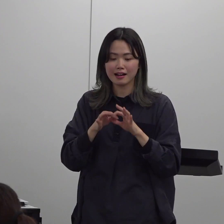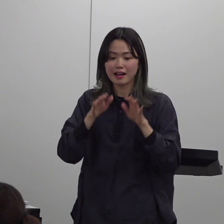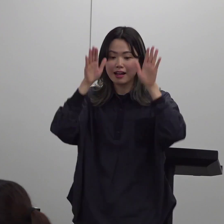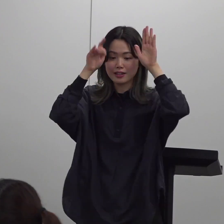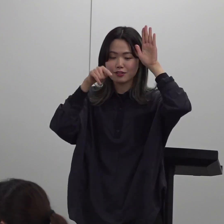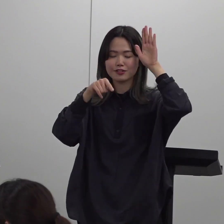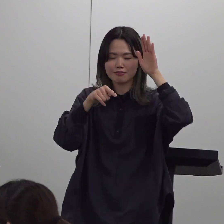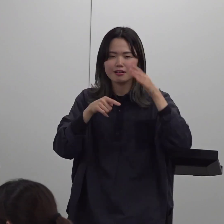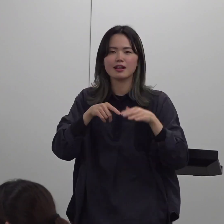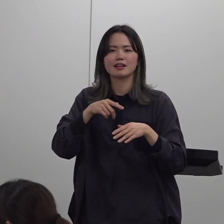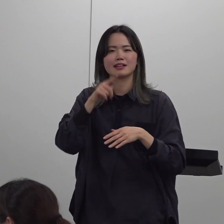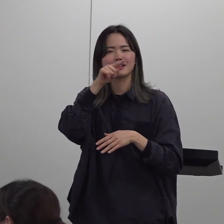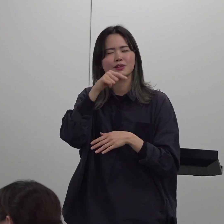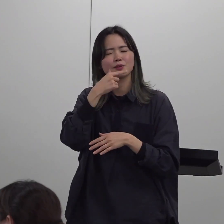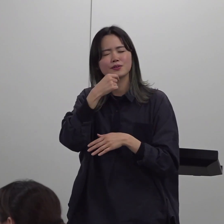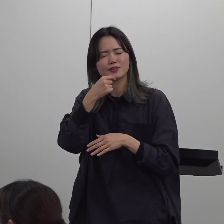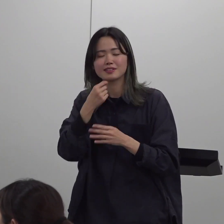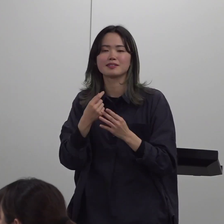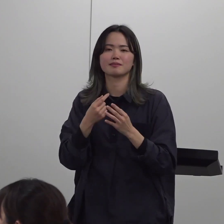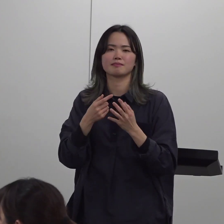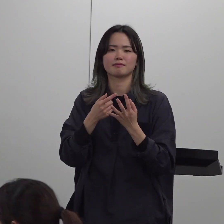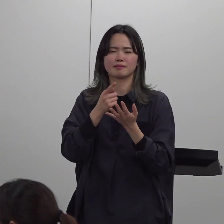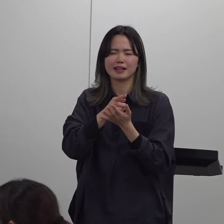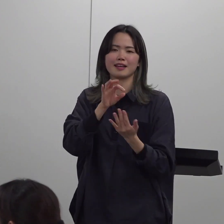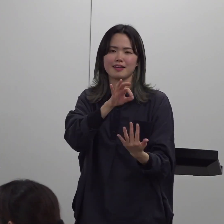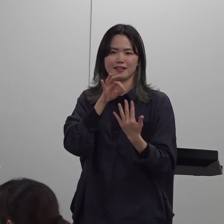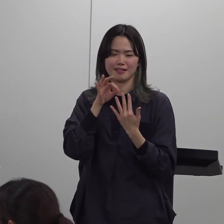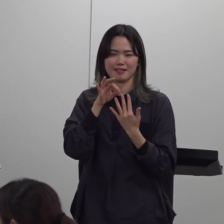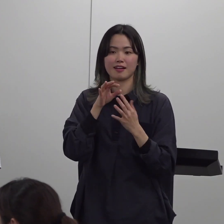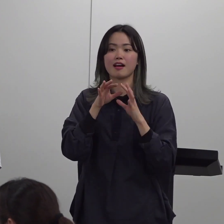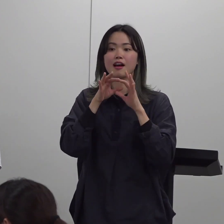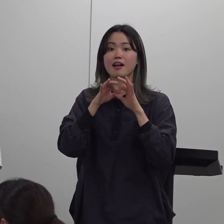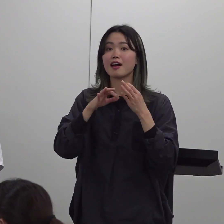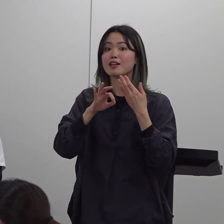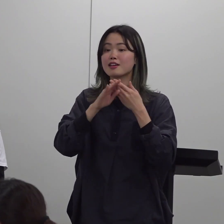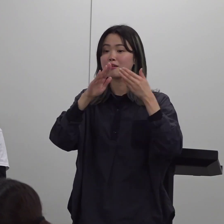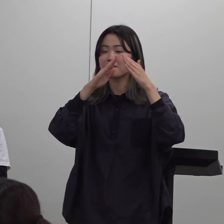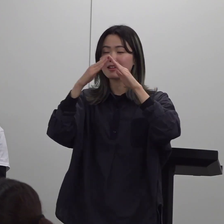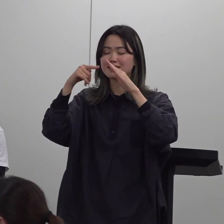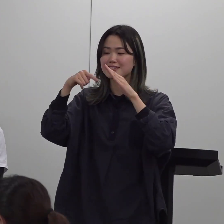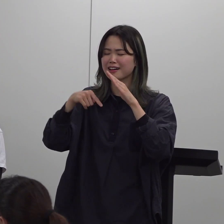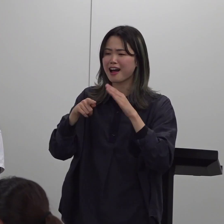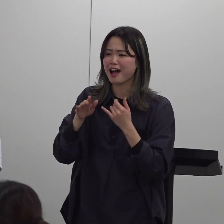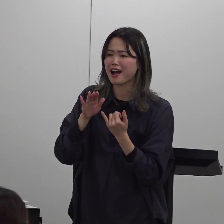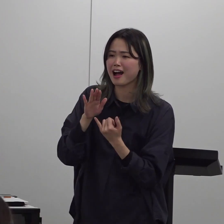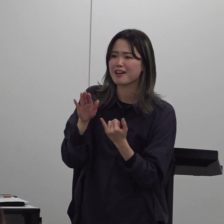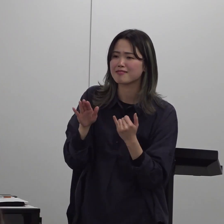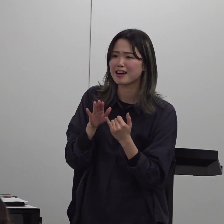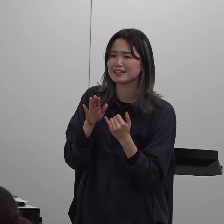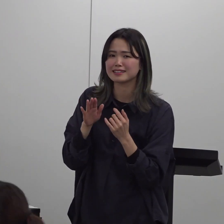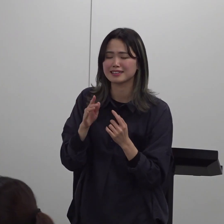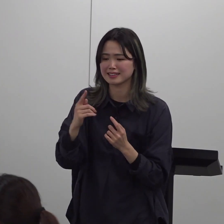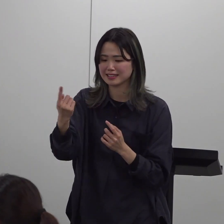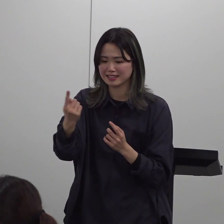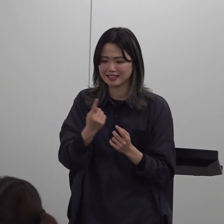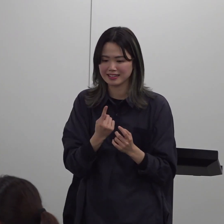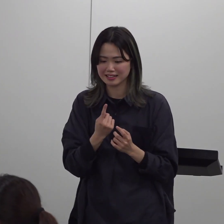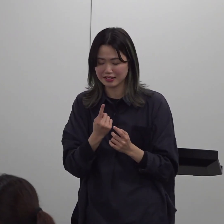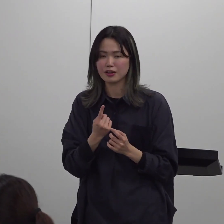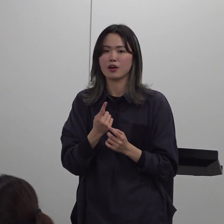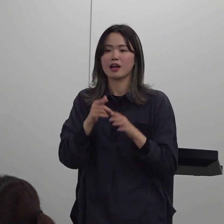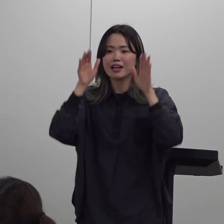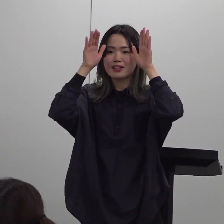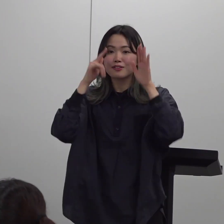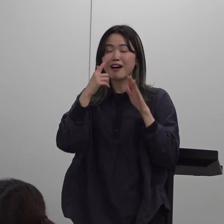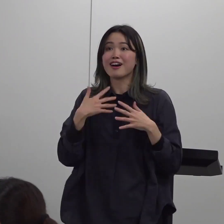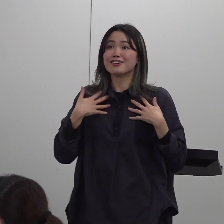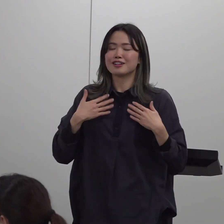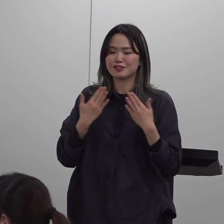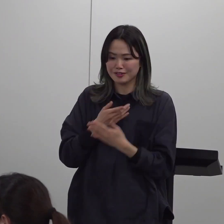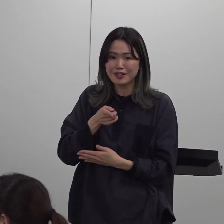なので街で歩いてるときとか「かわいいワンちゃん」って近づいてこられると 嬉しくなっちゃいます